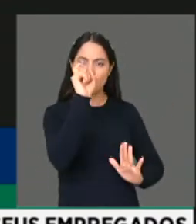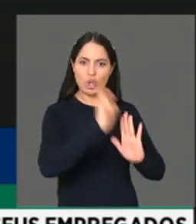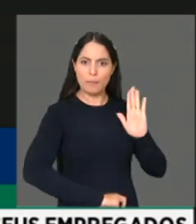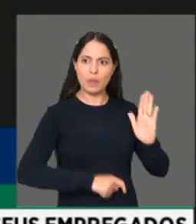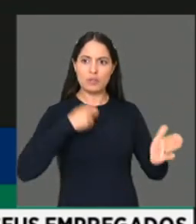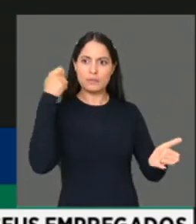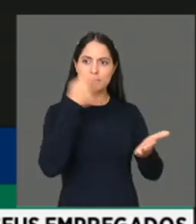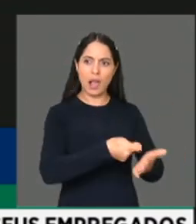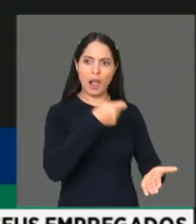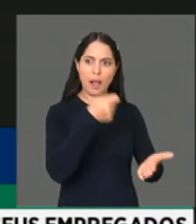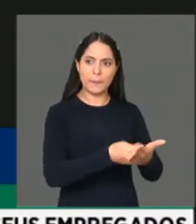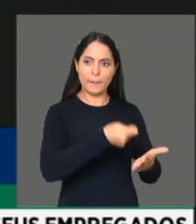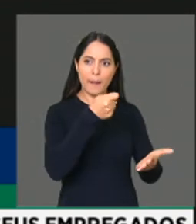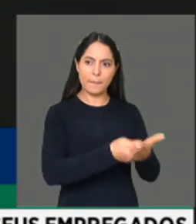DINHEIRO DO POVO BRASILEIRO DOS IMPOSTOS PAGOS PELOS